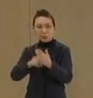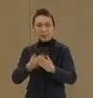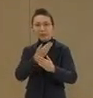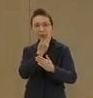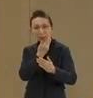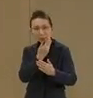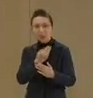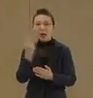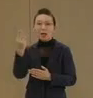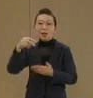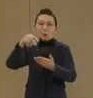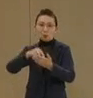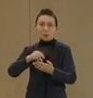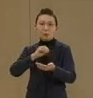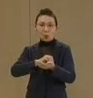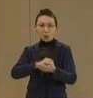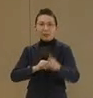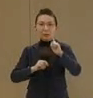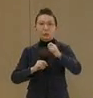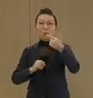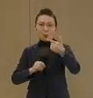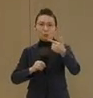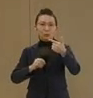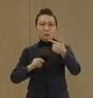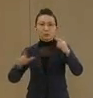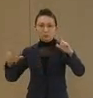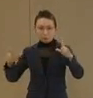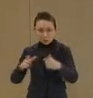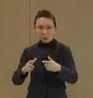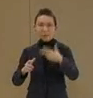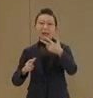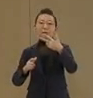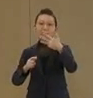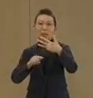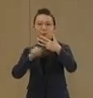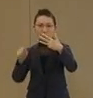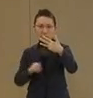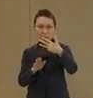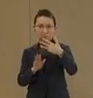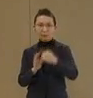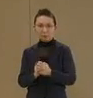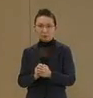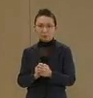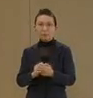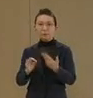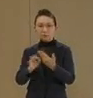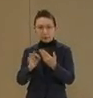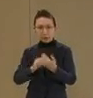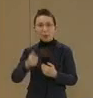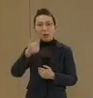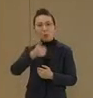16から8つに減らし 東京都の歳出に占める 老人福祉費は